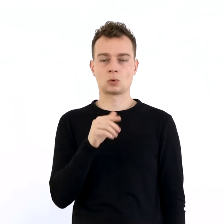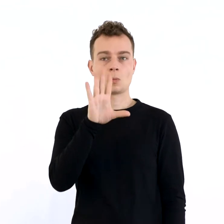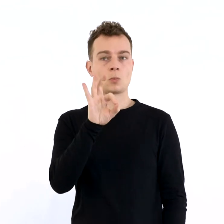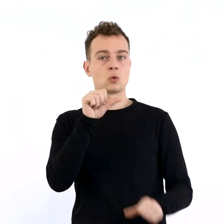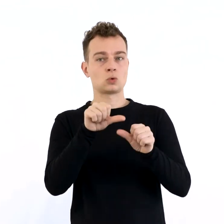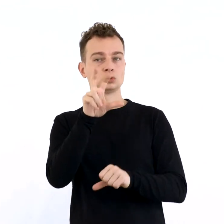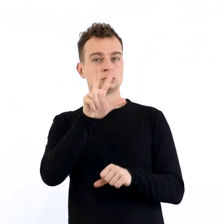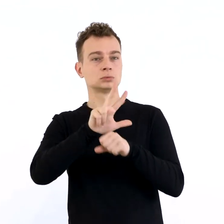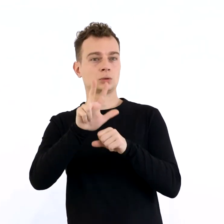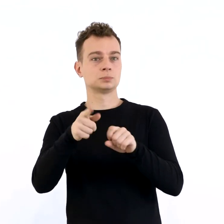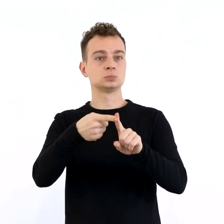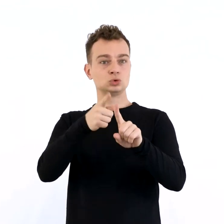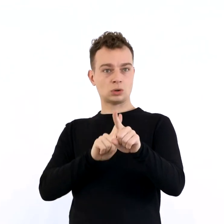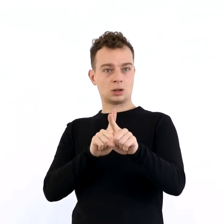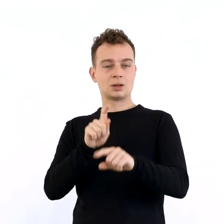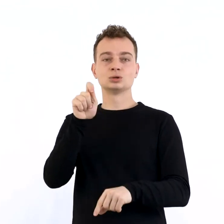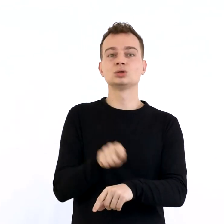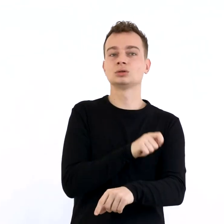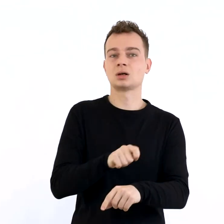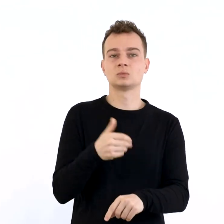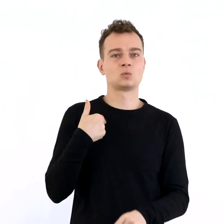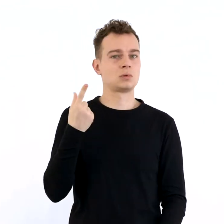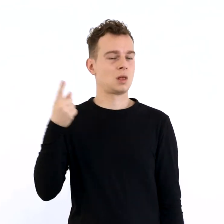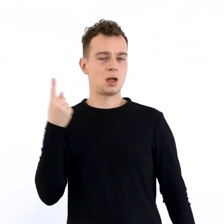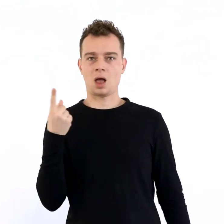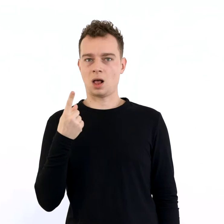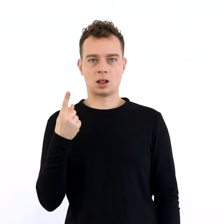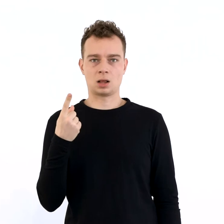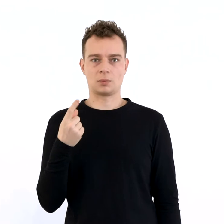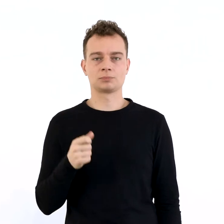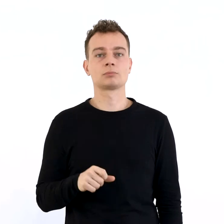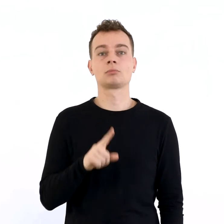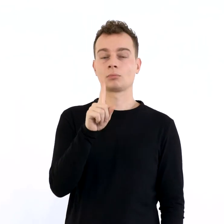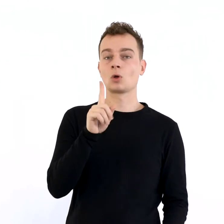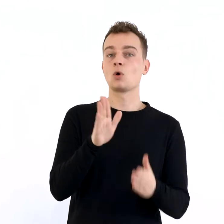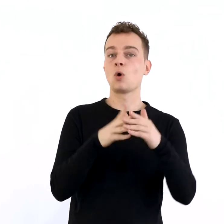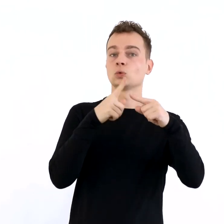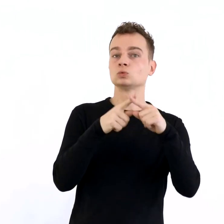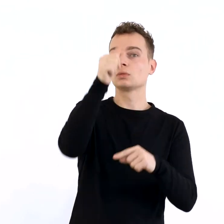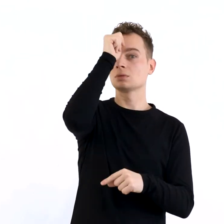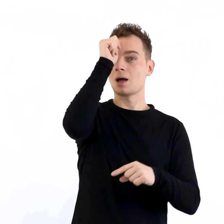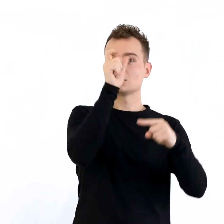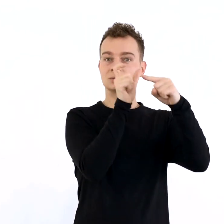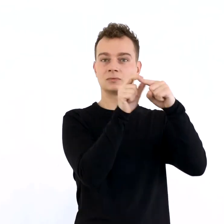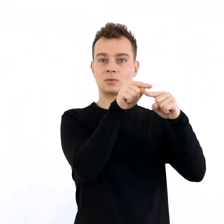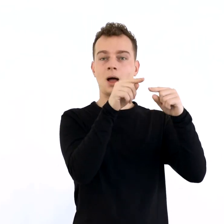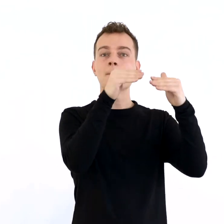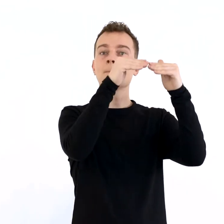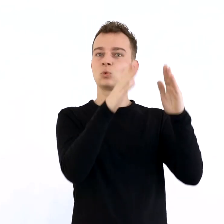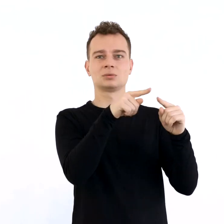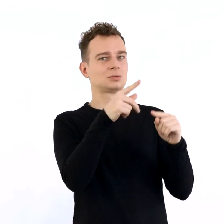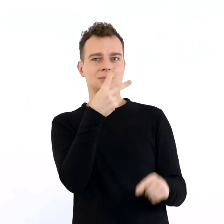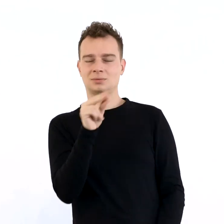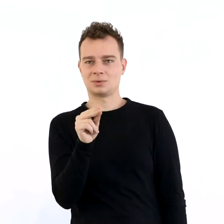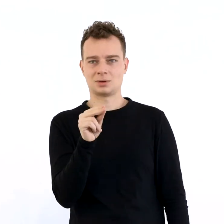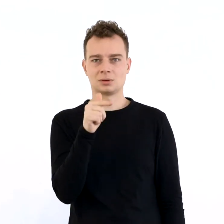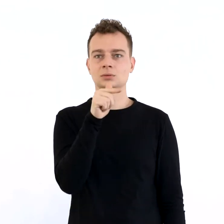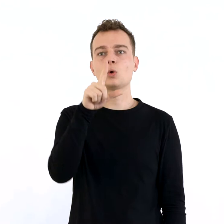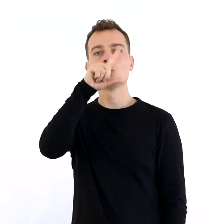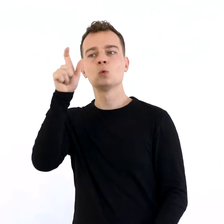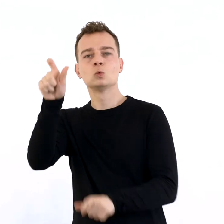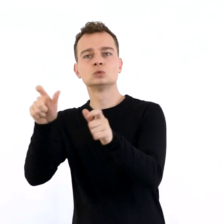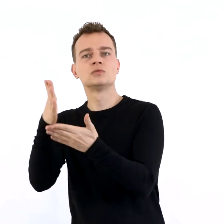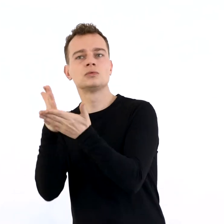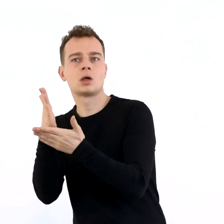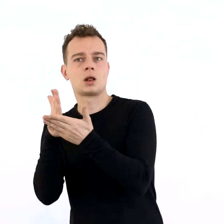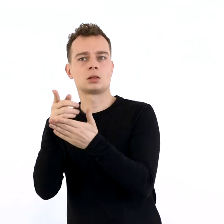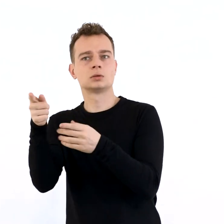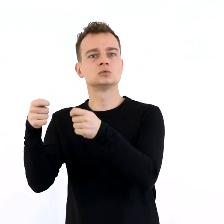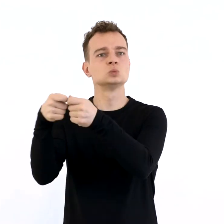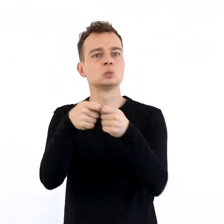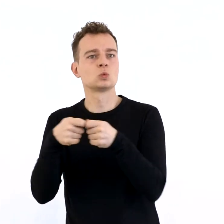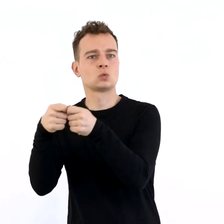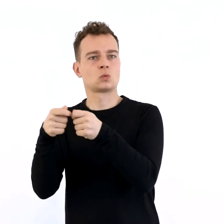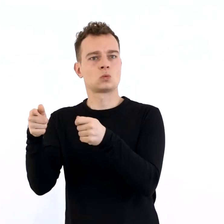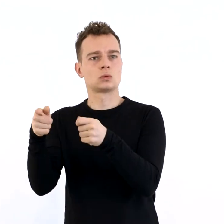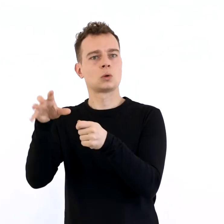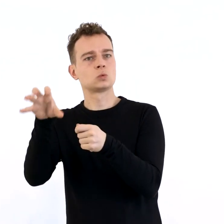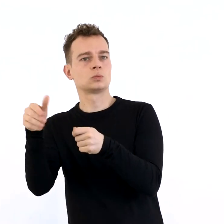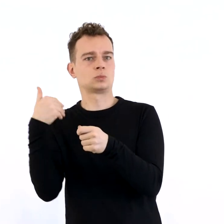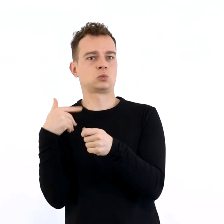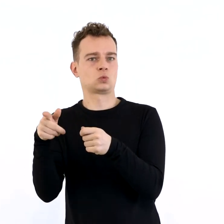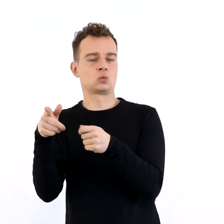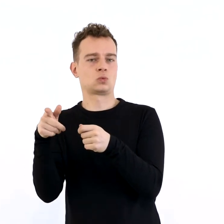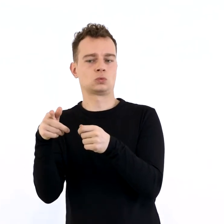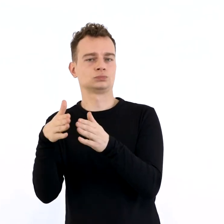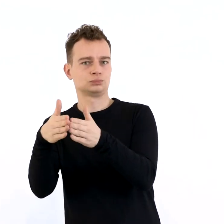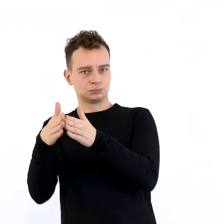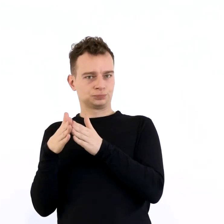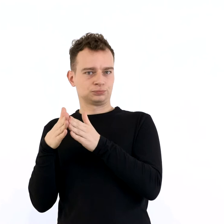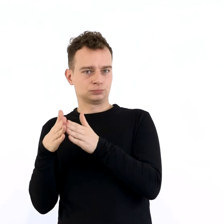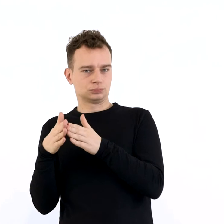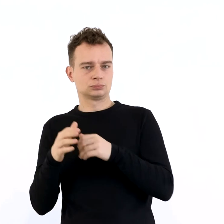ponieważ chrześcijaństwo było wówczas nielegalne a pod pojęciem Kościoła kryła się wspólnota wiernych, a nie konkretny budynek.